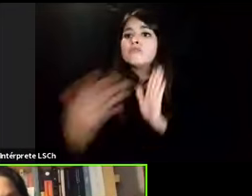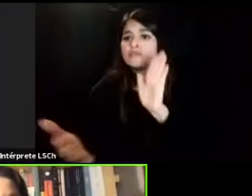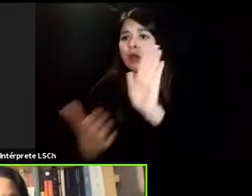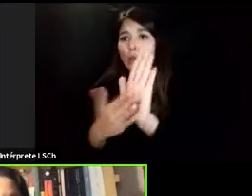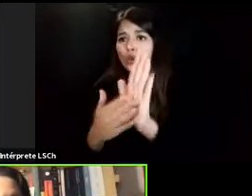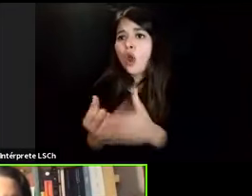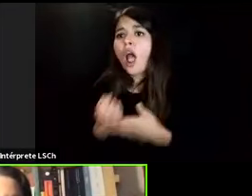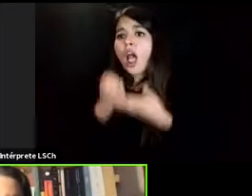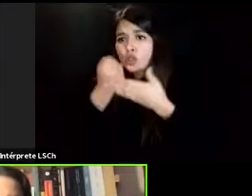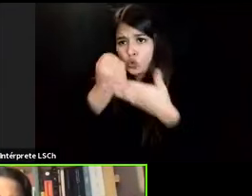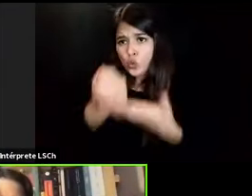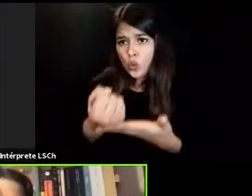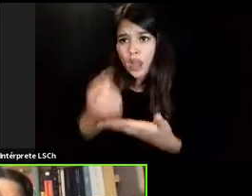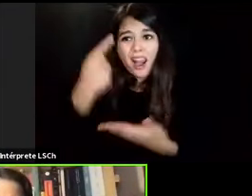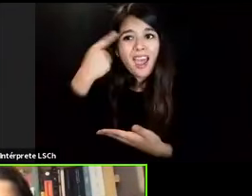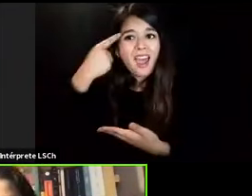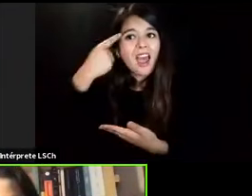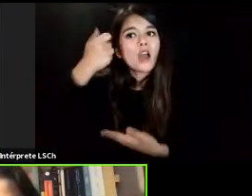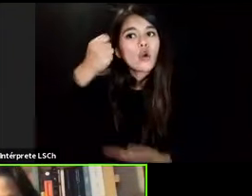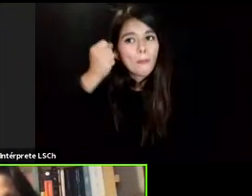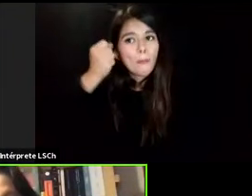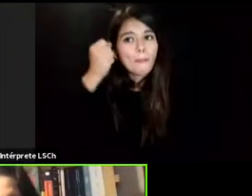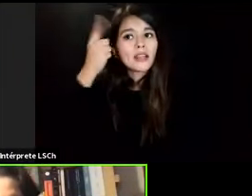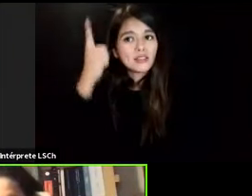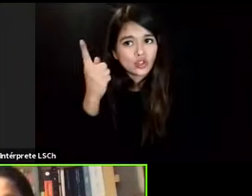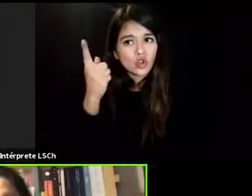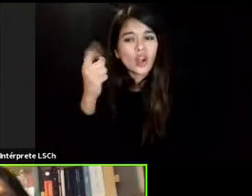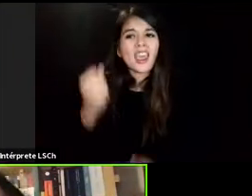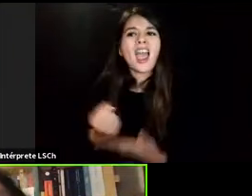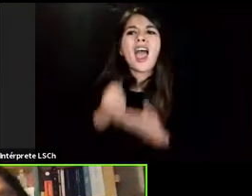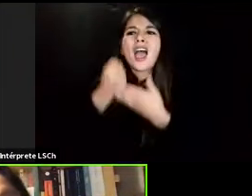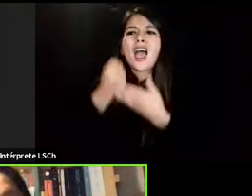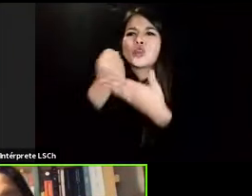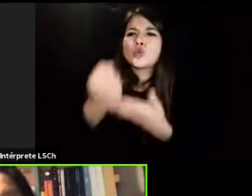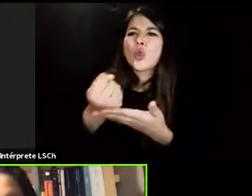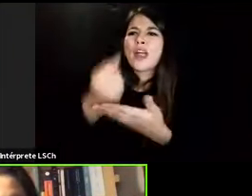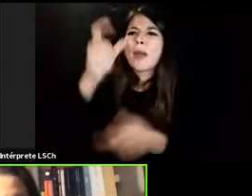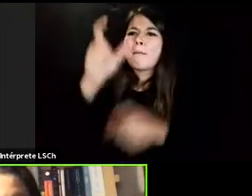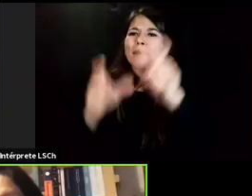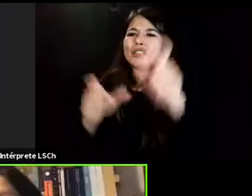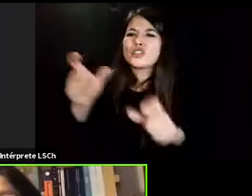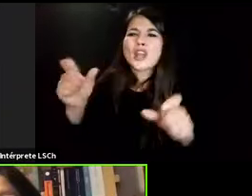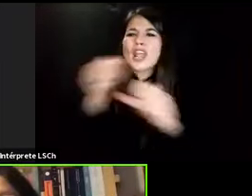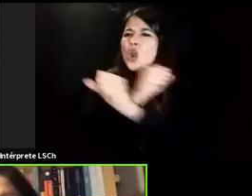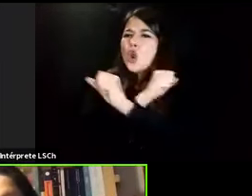ayudan a personas con dislexia que logran reencantar a lectores o sea que